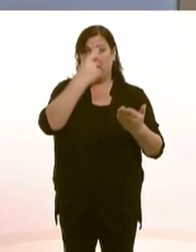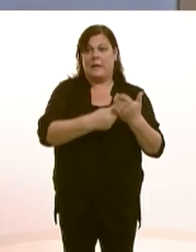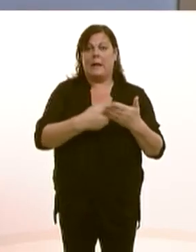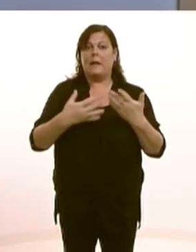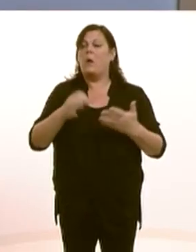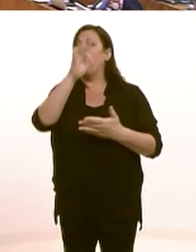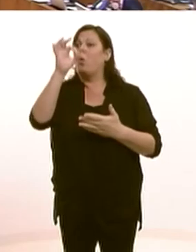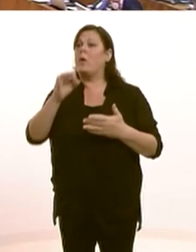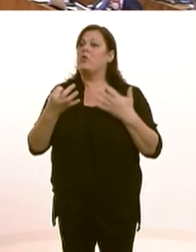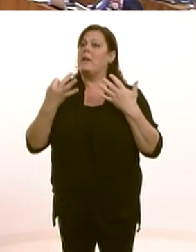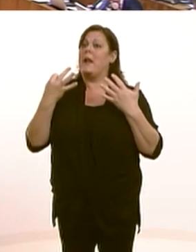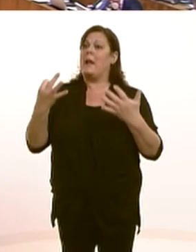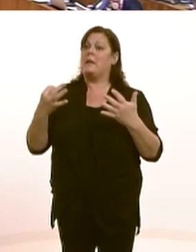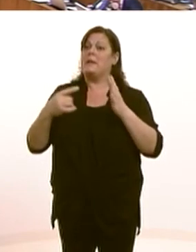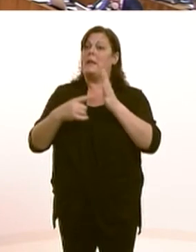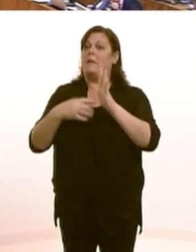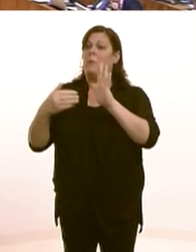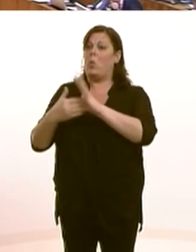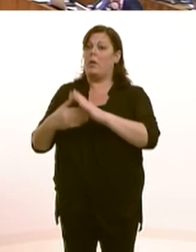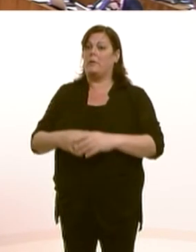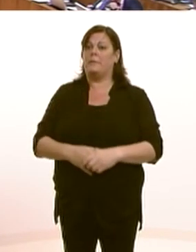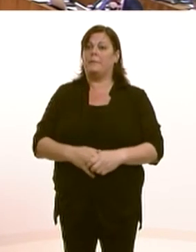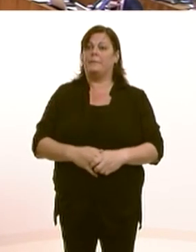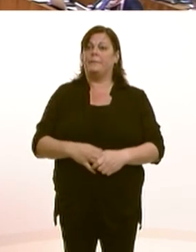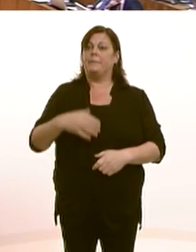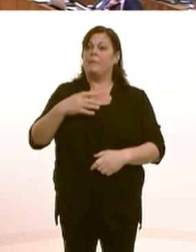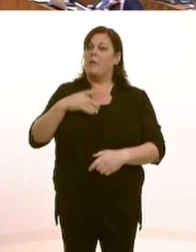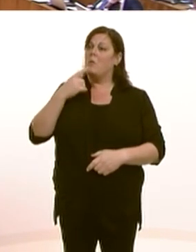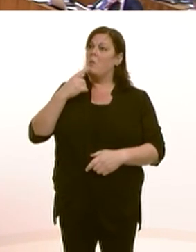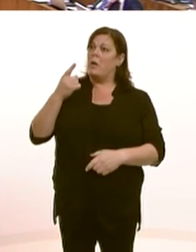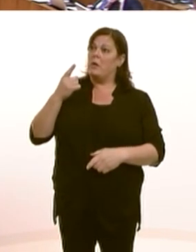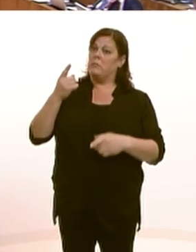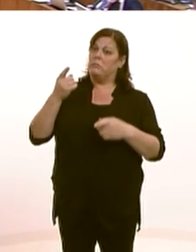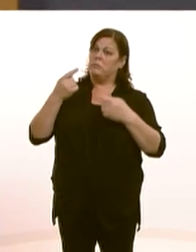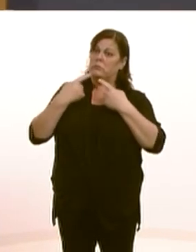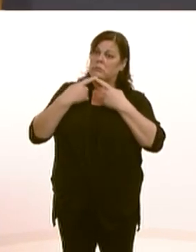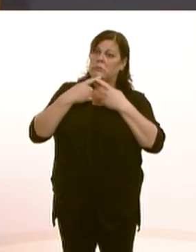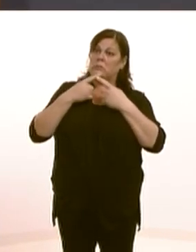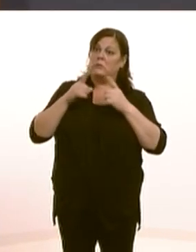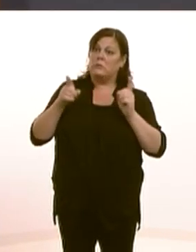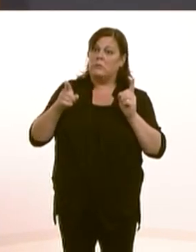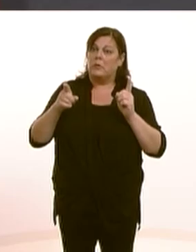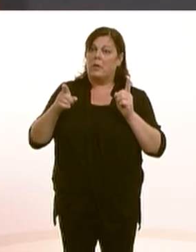A wnaiff y Prif Weinidog ddatganiad am y mesurau a ddefnyddir i leihau achosion o ordewdra